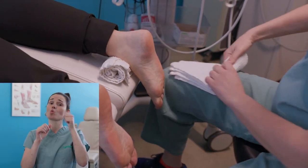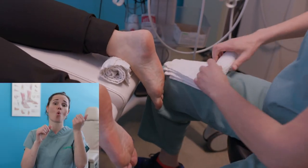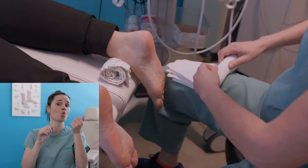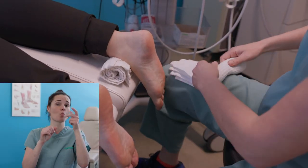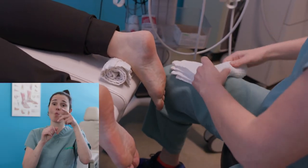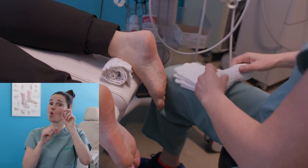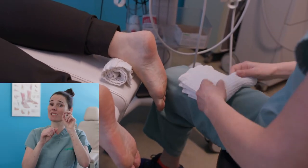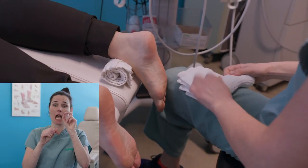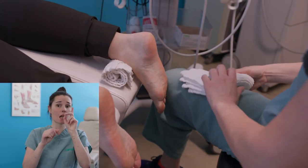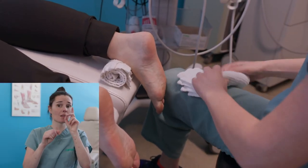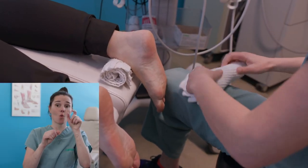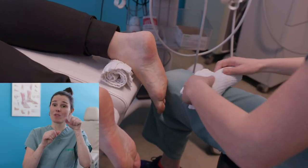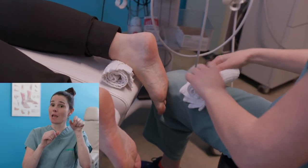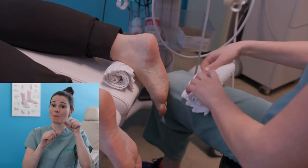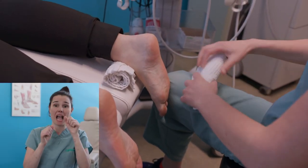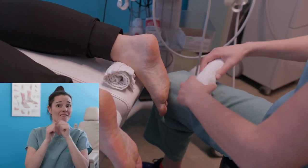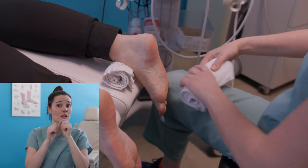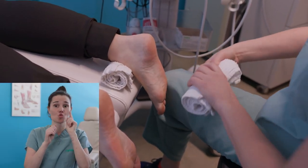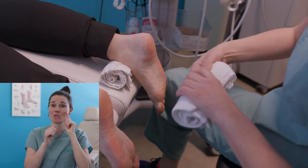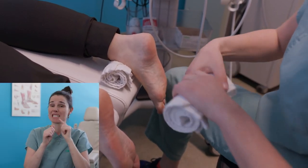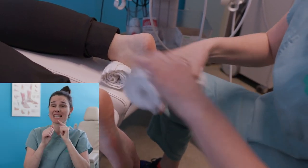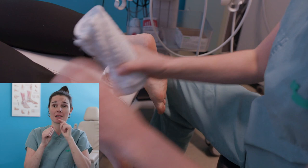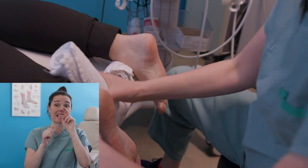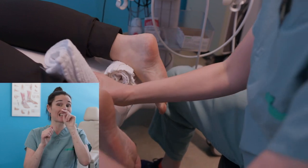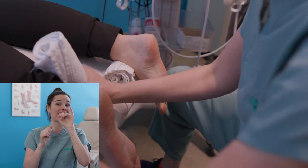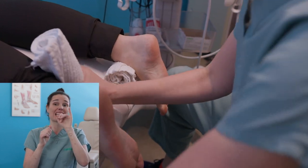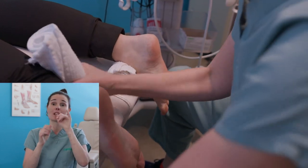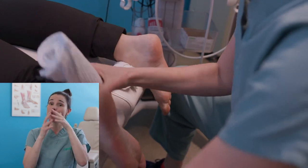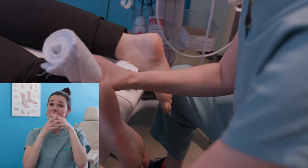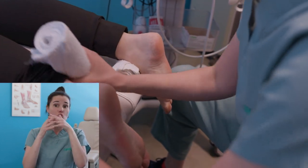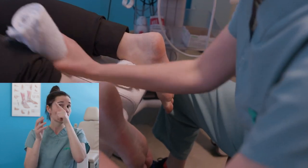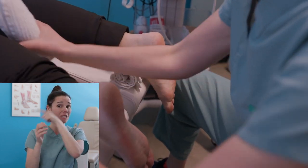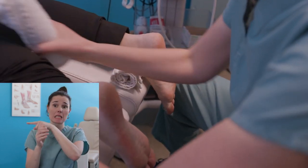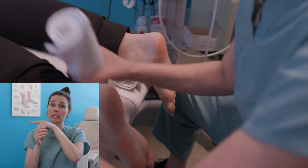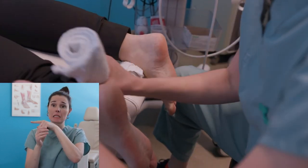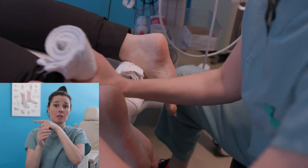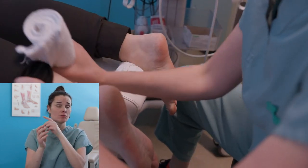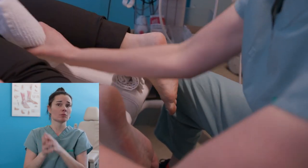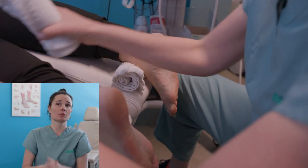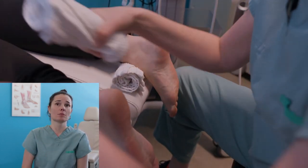Y a pas d'autre podiatre au Québec avec une surdité ni aux États-Unis.